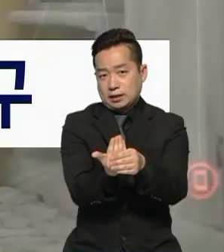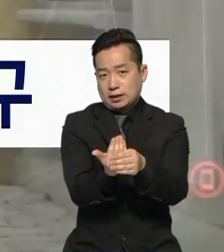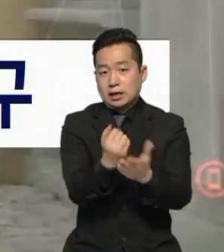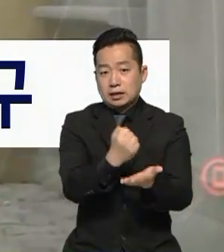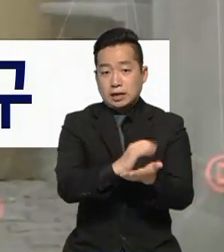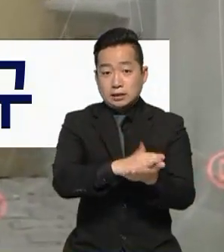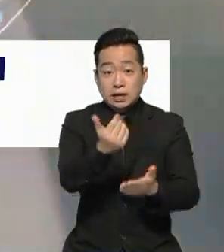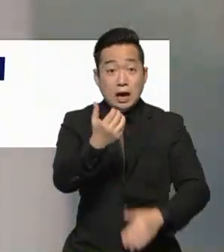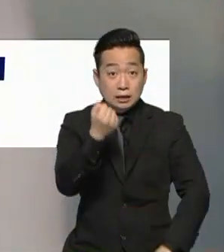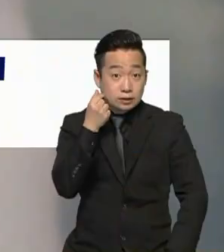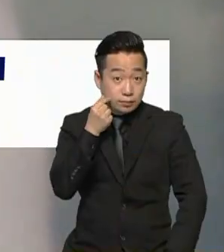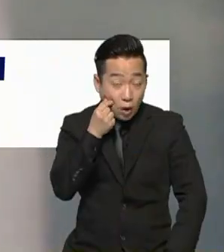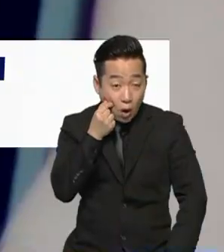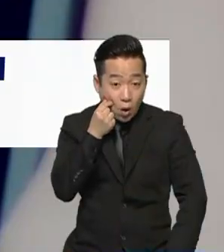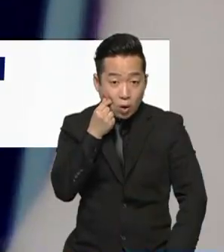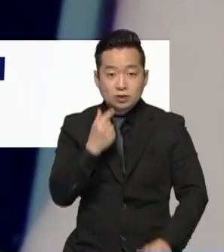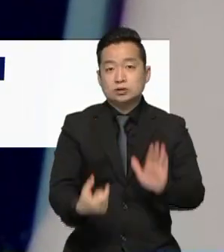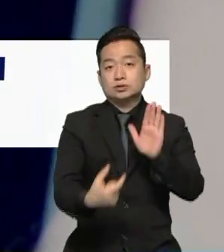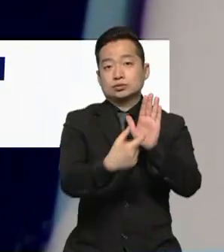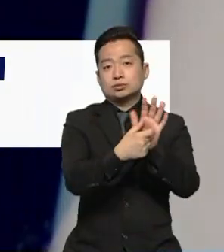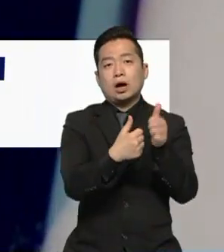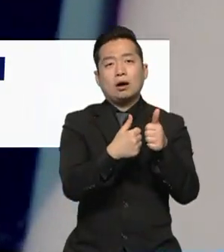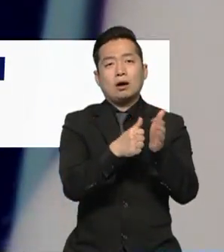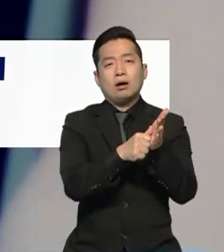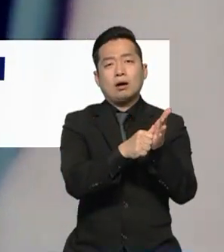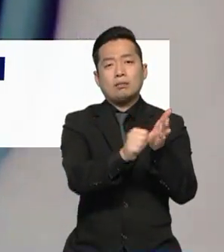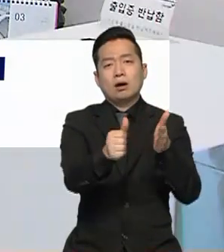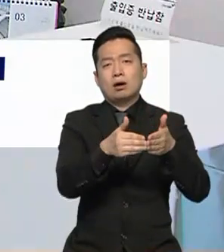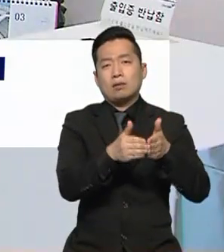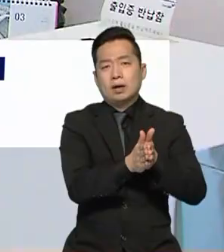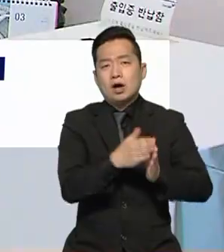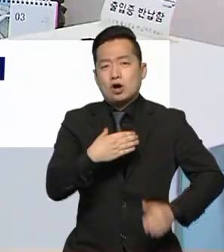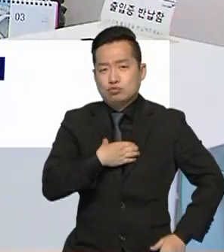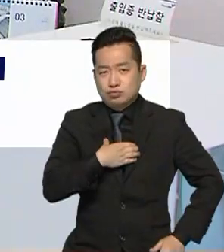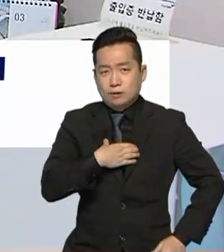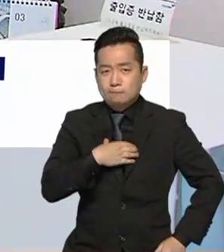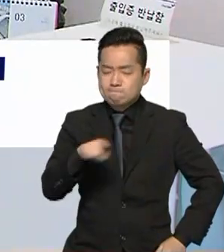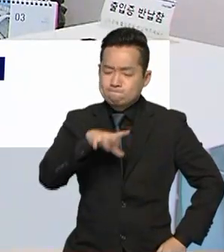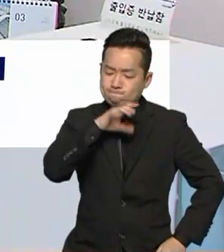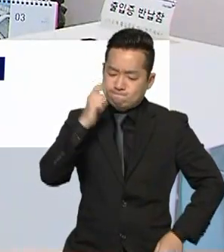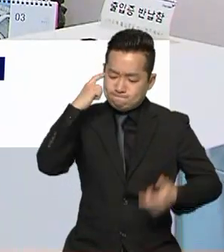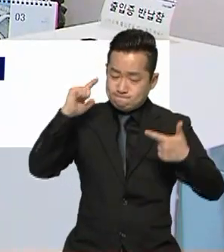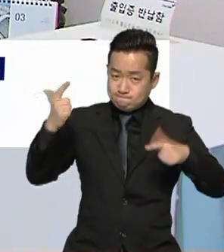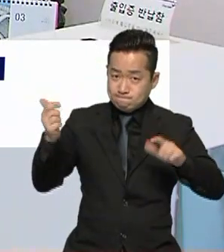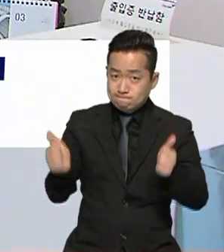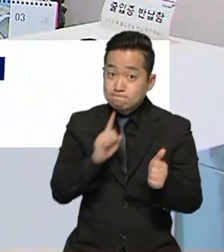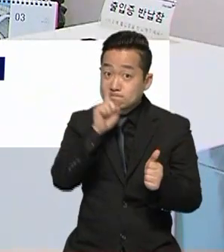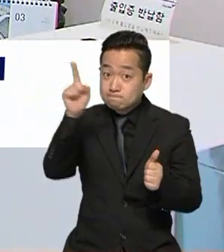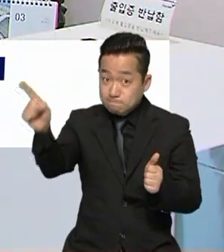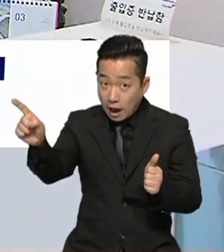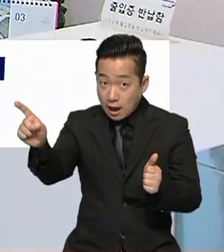계좌를 확보하지 못해 상장폐지 위기에 처한 페이코인은 부당하다며 법적 대응에 나섰는데 추가로 유통량 문제까지 불거졌습니다.